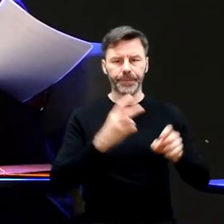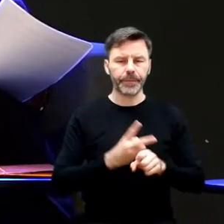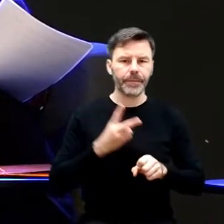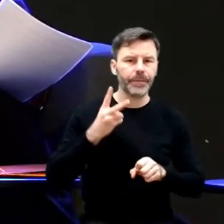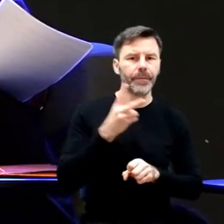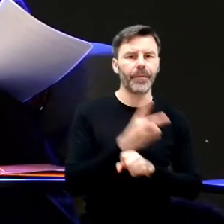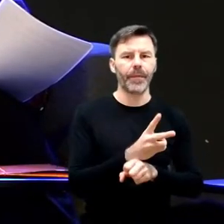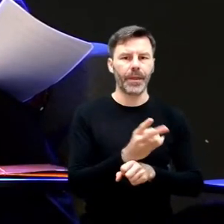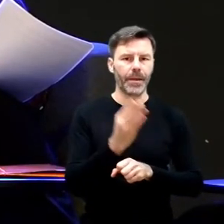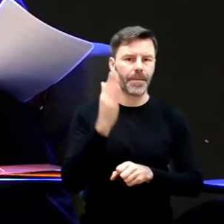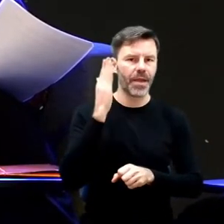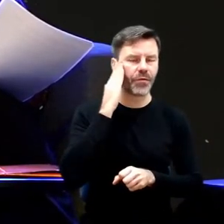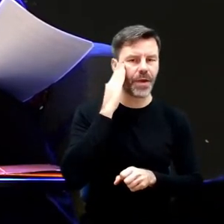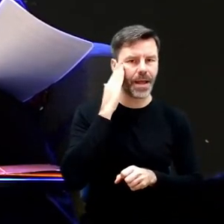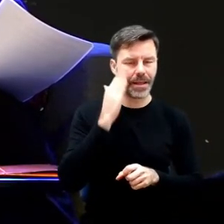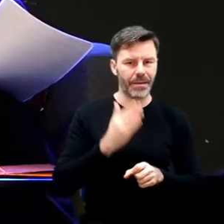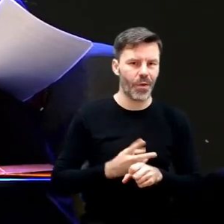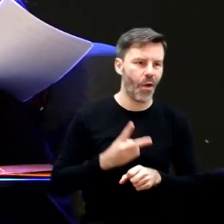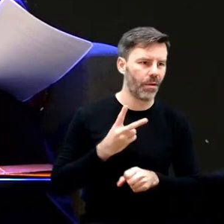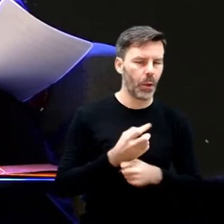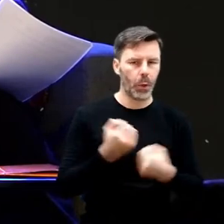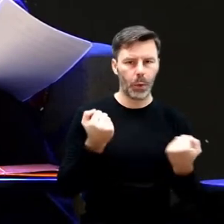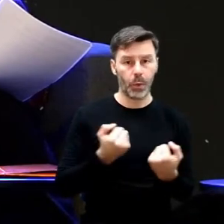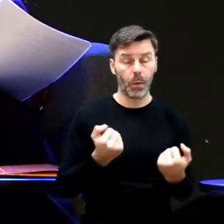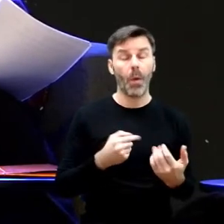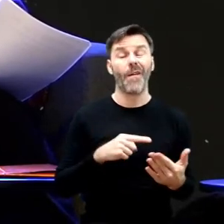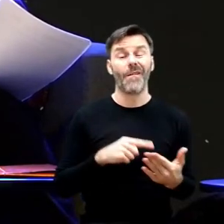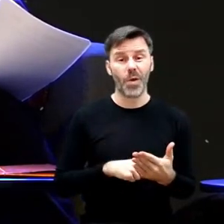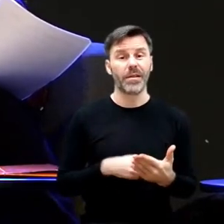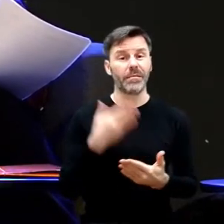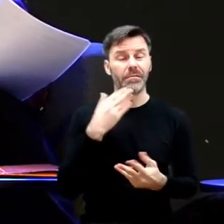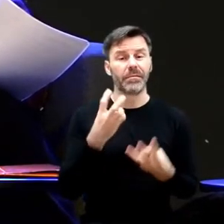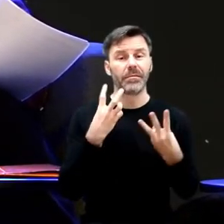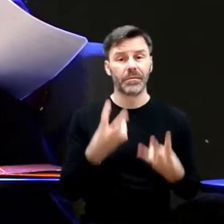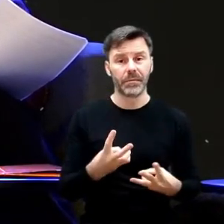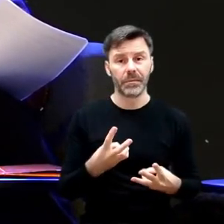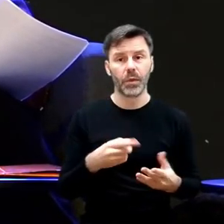i to jest bardzo ważna rzecz, że to zostało z poziomu